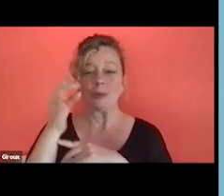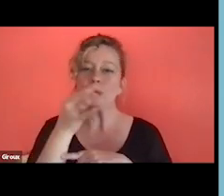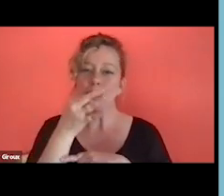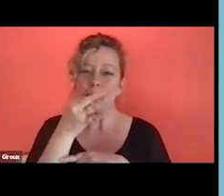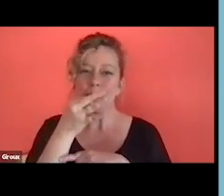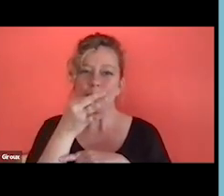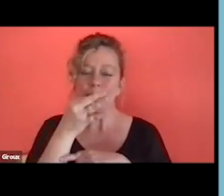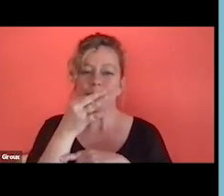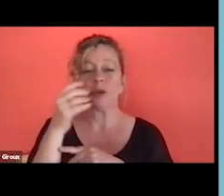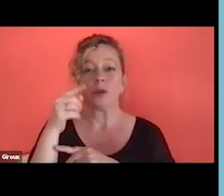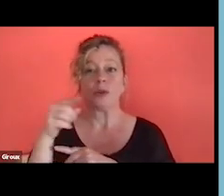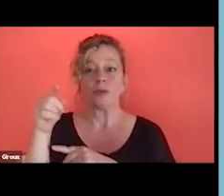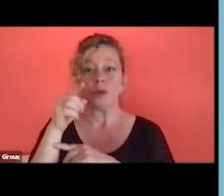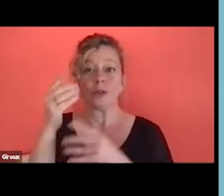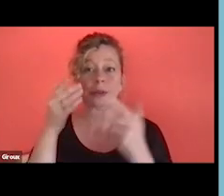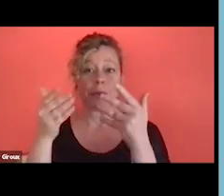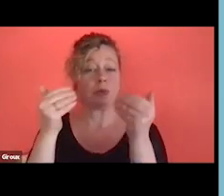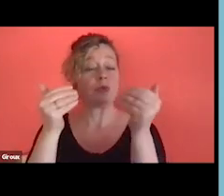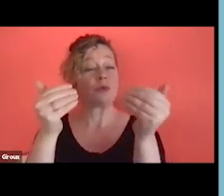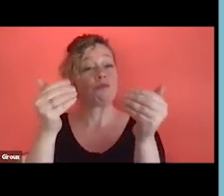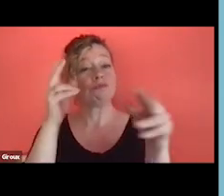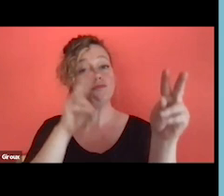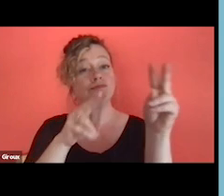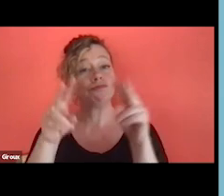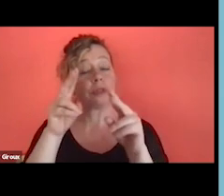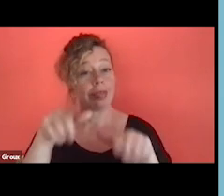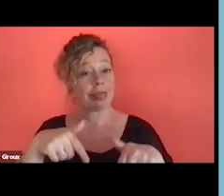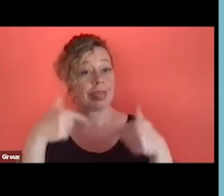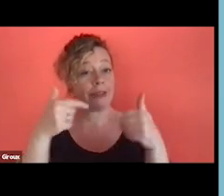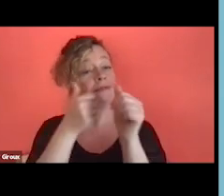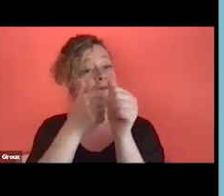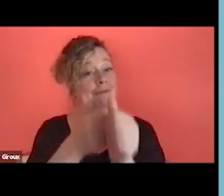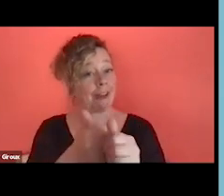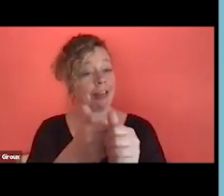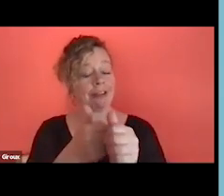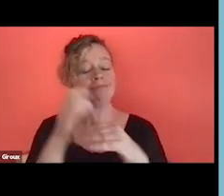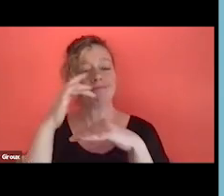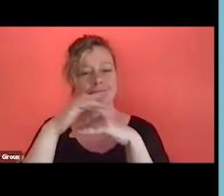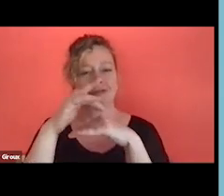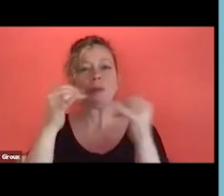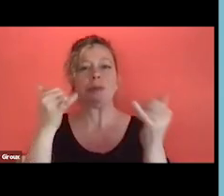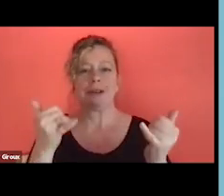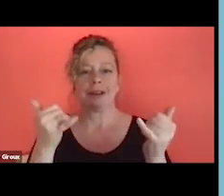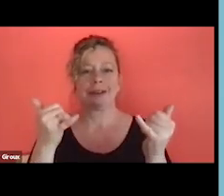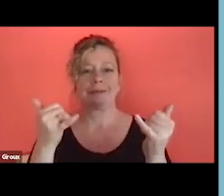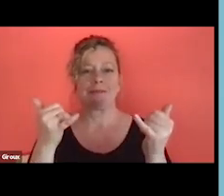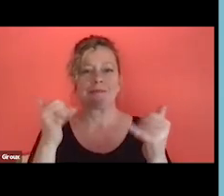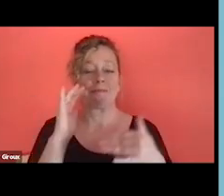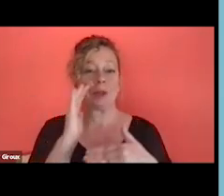Ahora, para aquellos que quieran seguir adelante y echar un vistazo a las diapositivas y seguirlas, están disponibles ahora en nuestro sitio web,